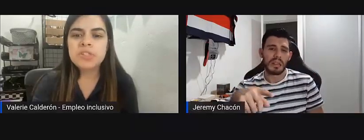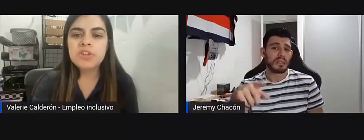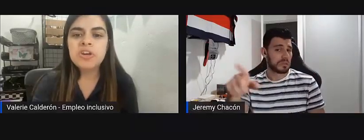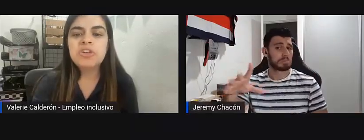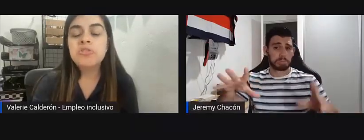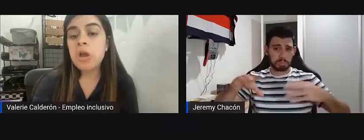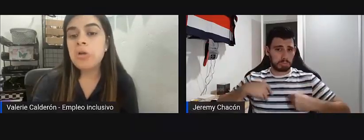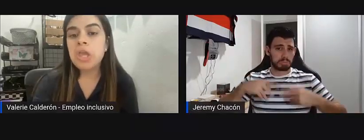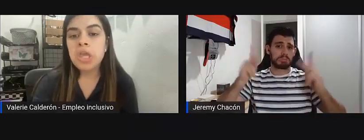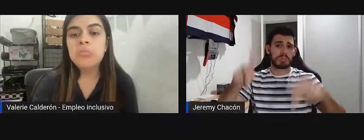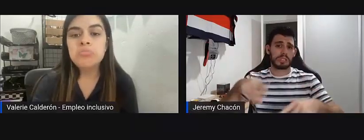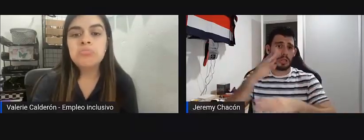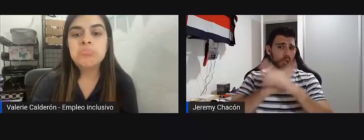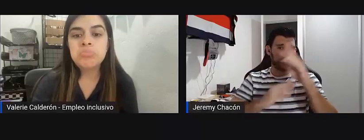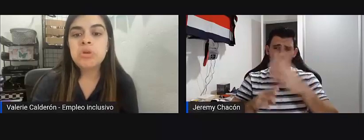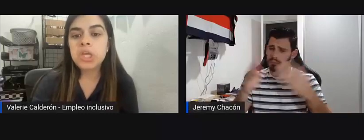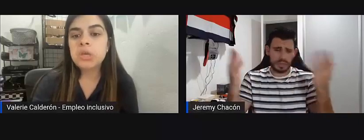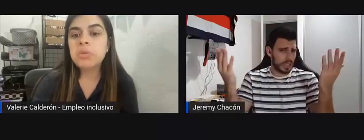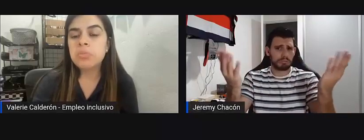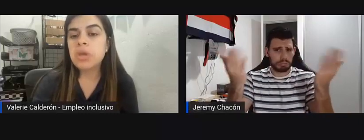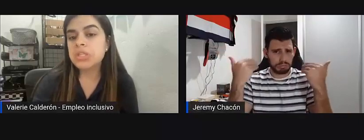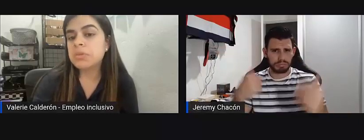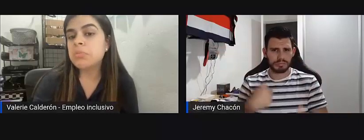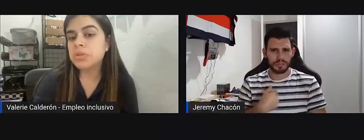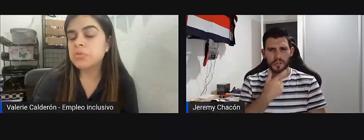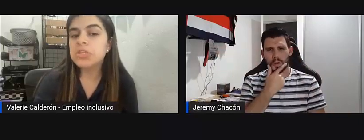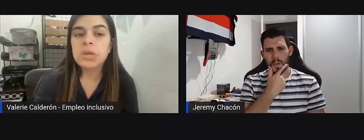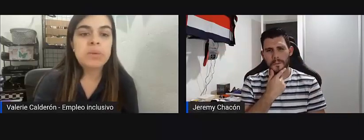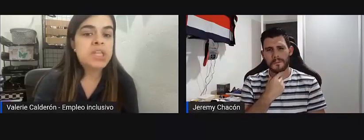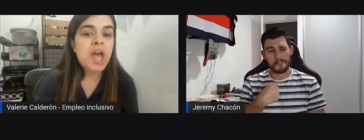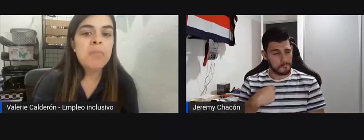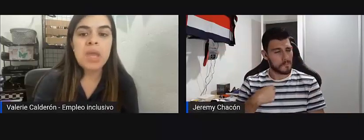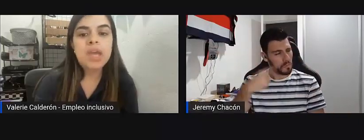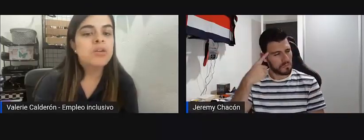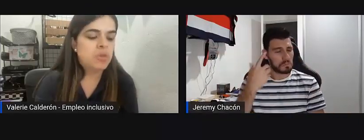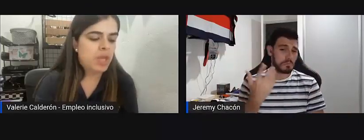información y yo okay puede que me aceptan personas con discapacidad vengan okay